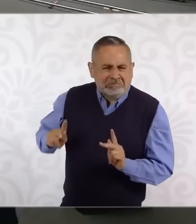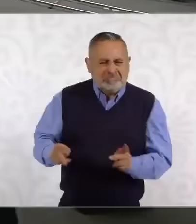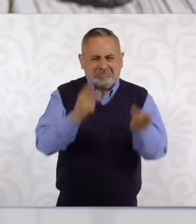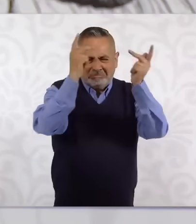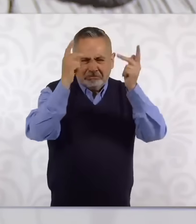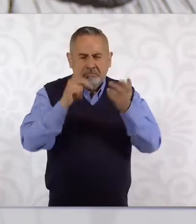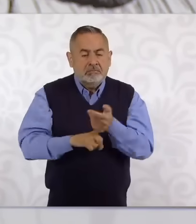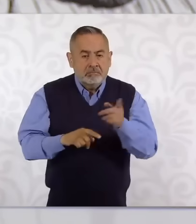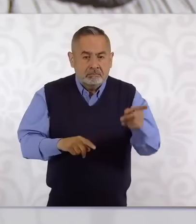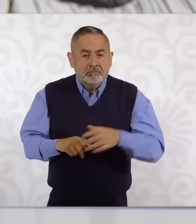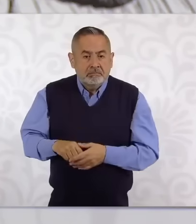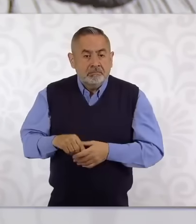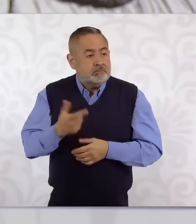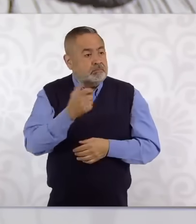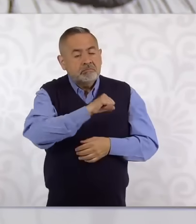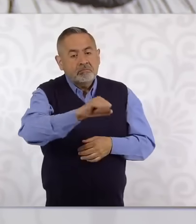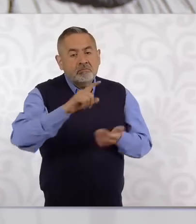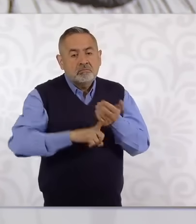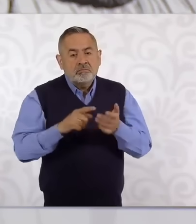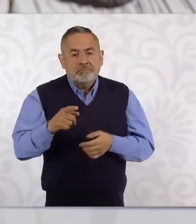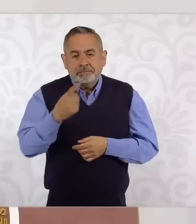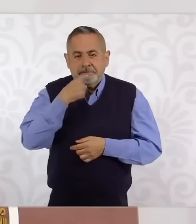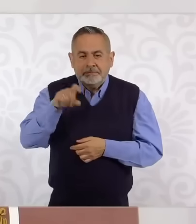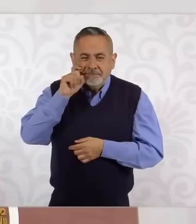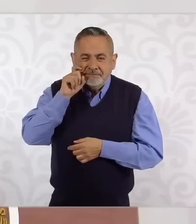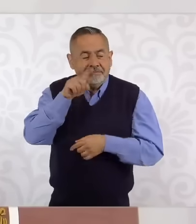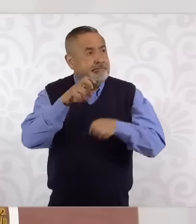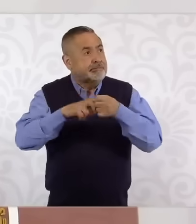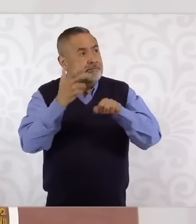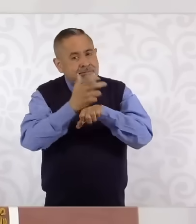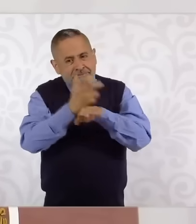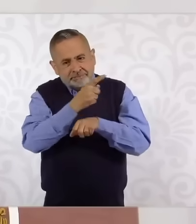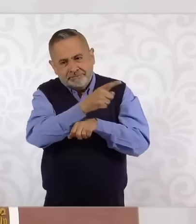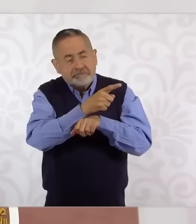con el precio del jitomate, precisamente porque como hubo helada en los Estados Unidos, pues está